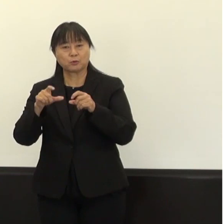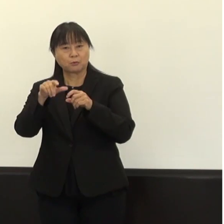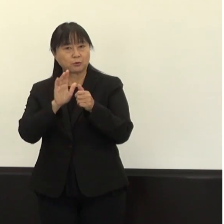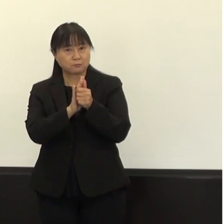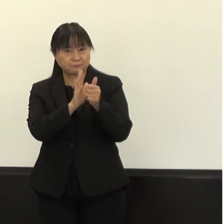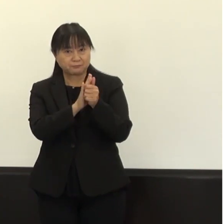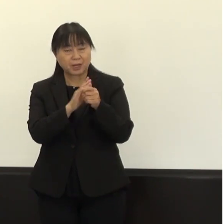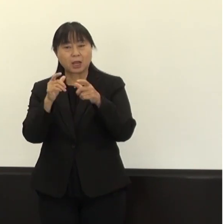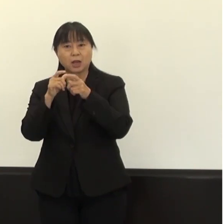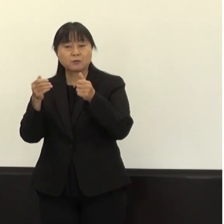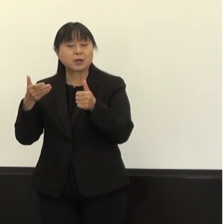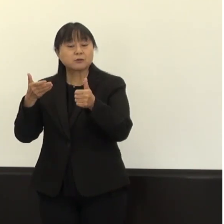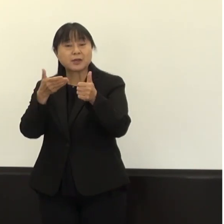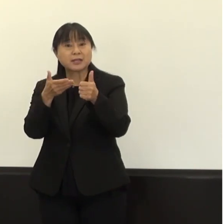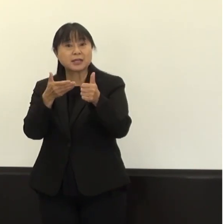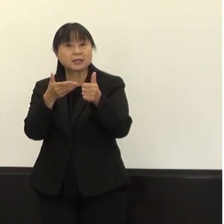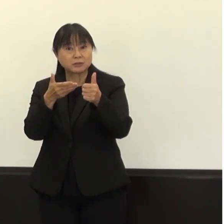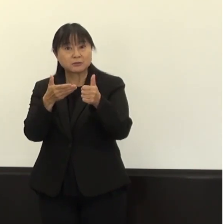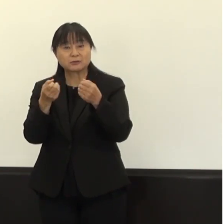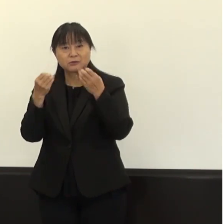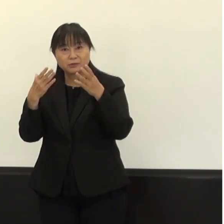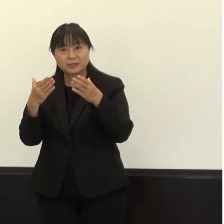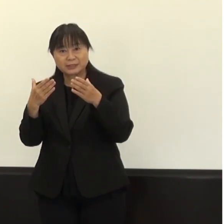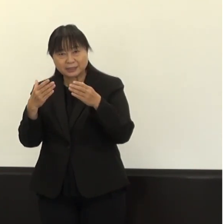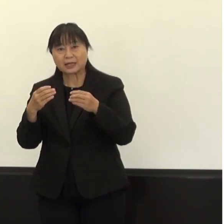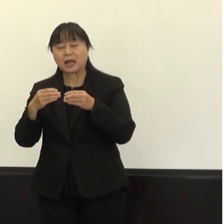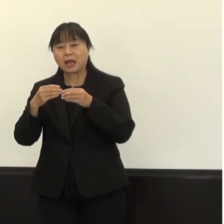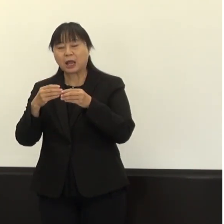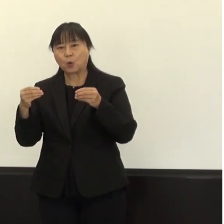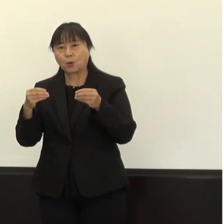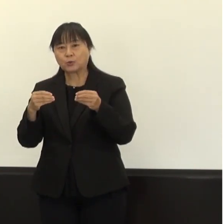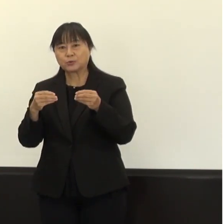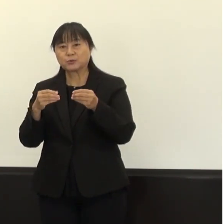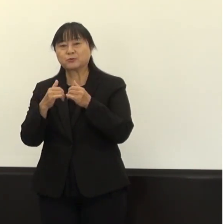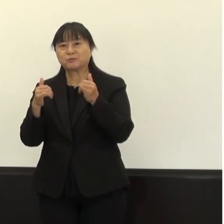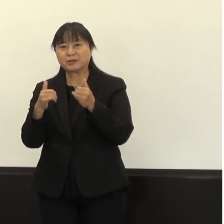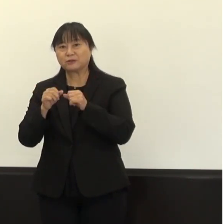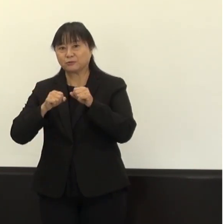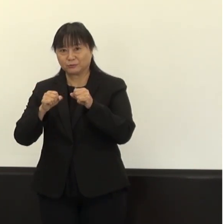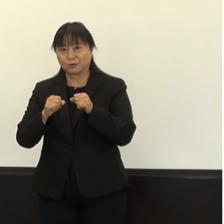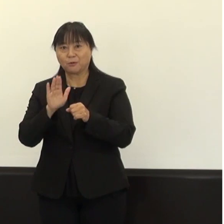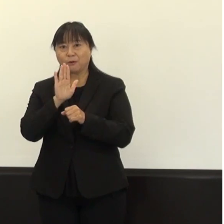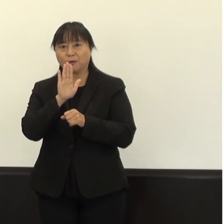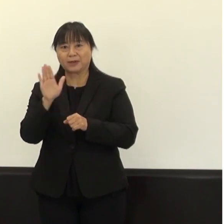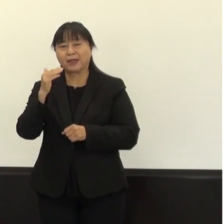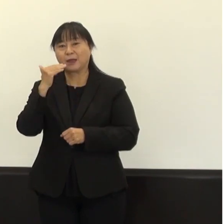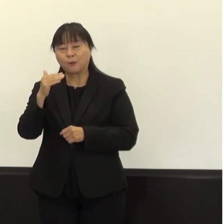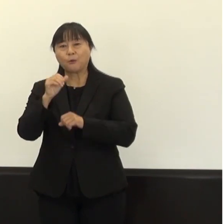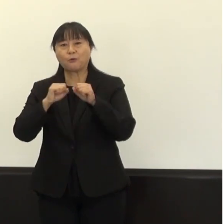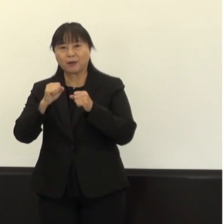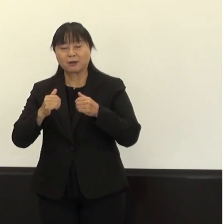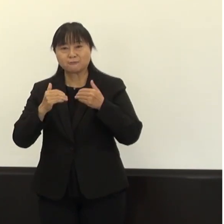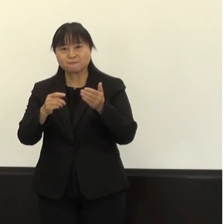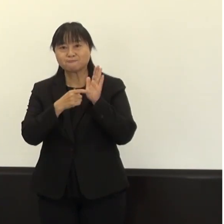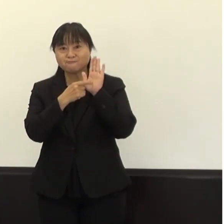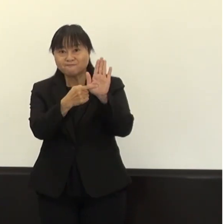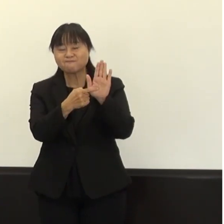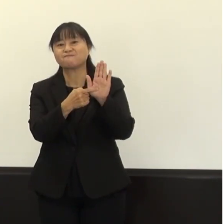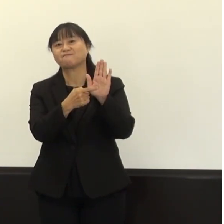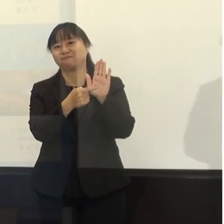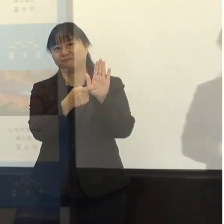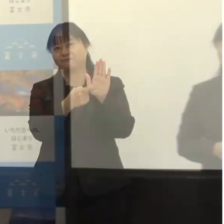国が推奨する新国民運動“デコ活”推進を ここに宣言をいたします